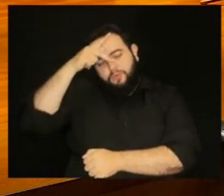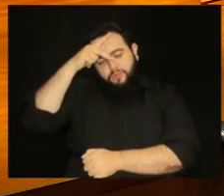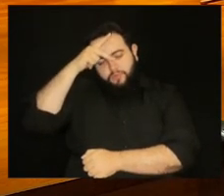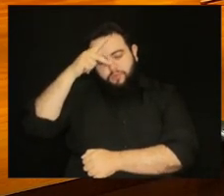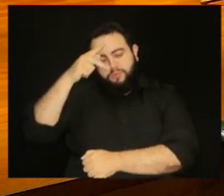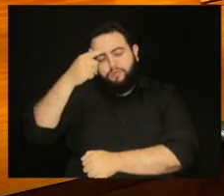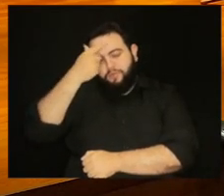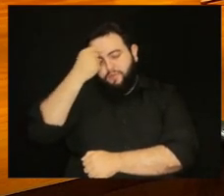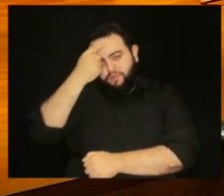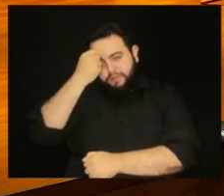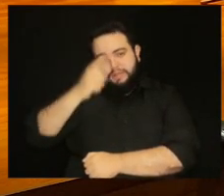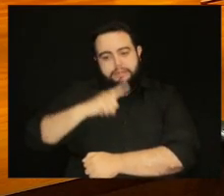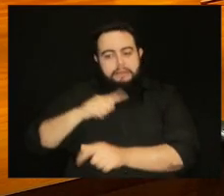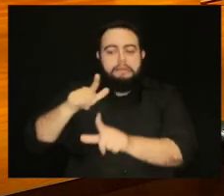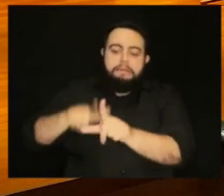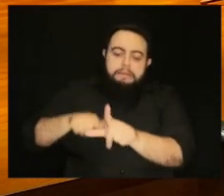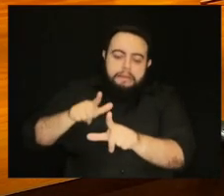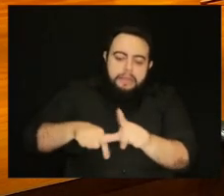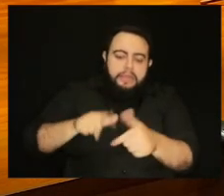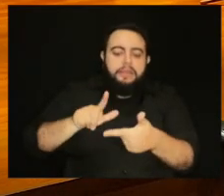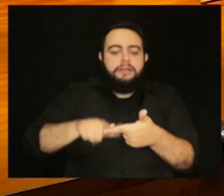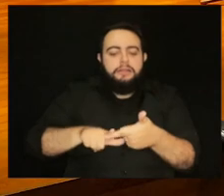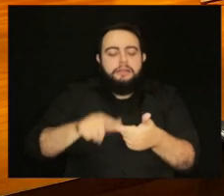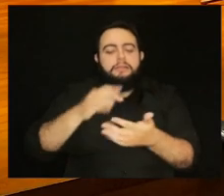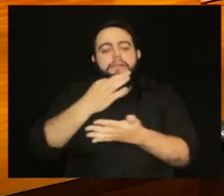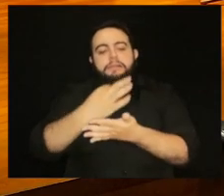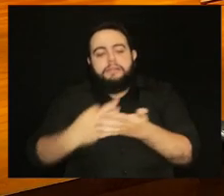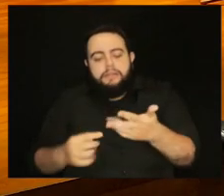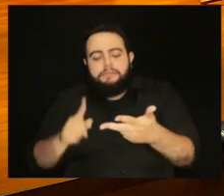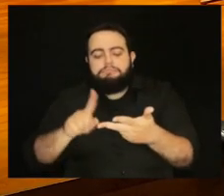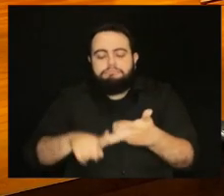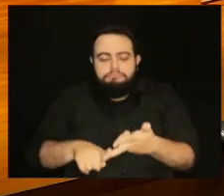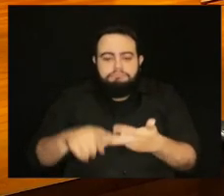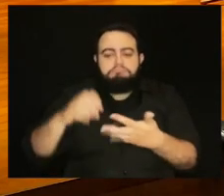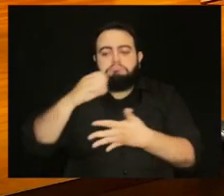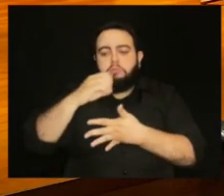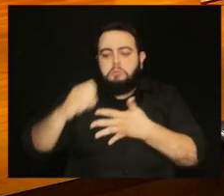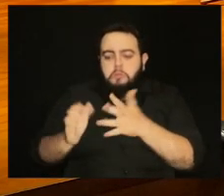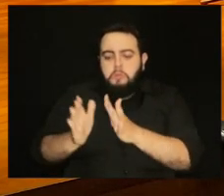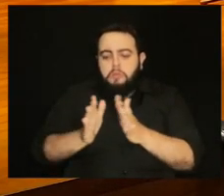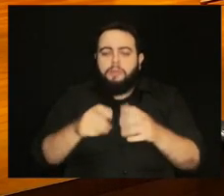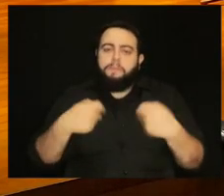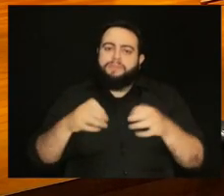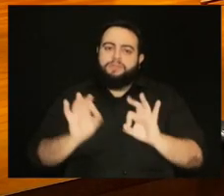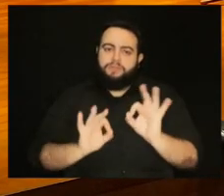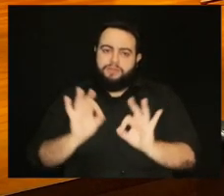letra, texto, partitura, tudo, tem que montar isso em algum momento. E eram sempre sobre assuntos